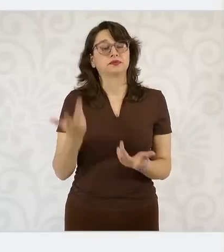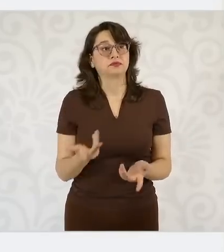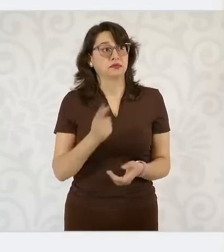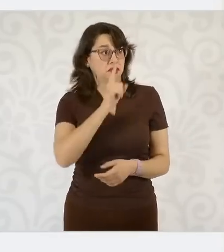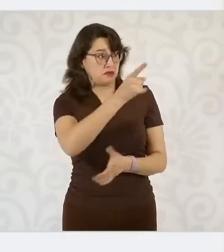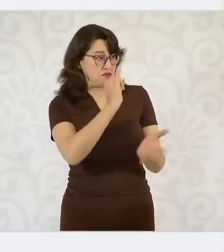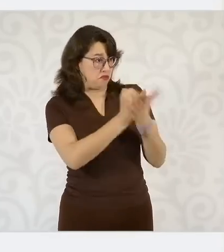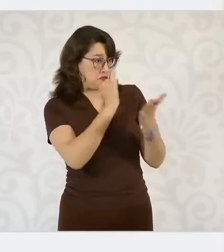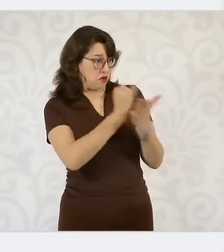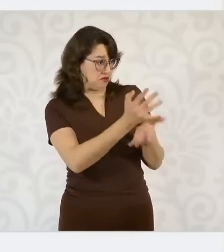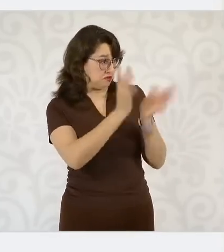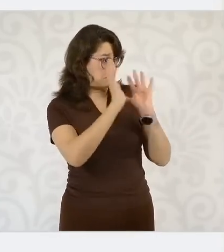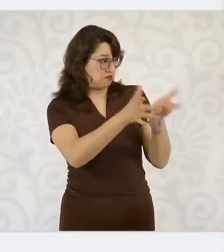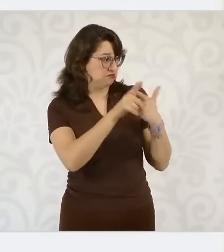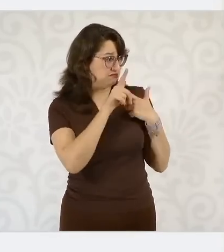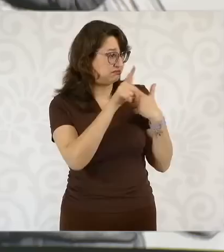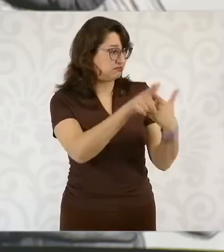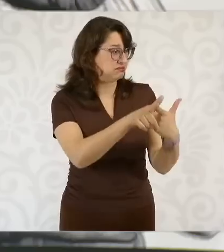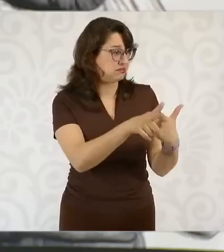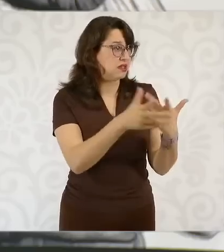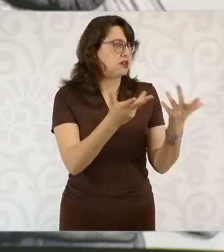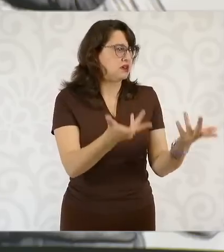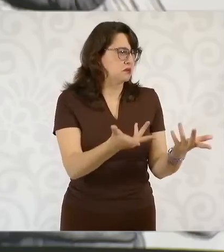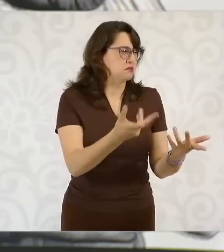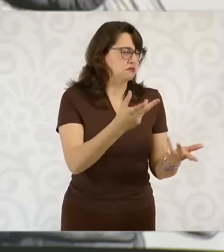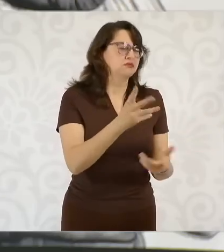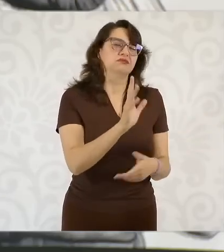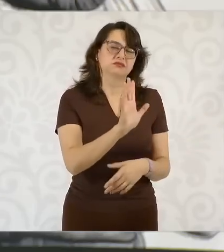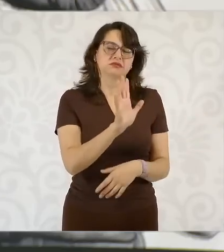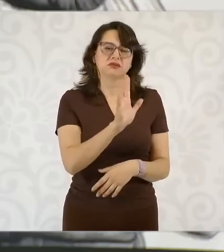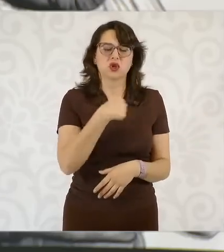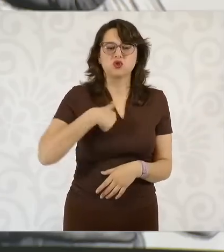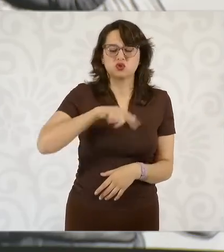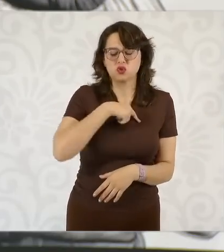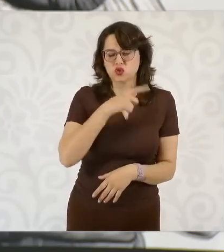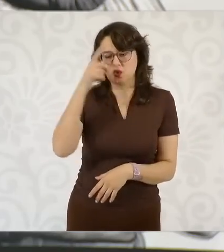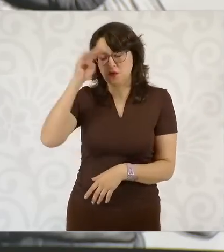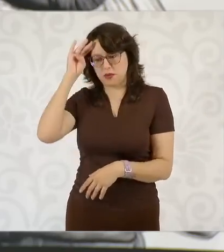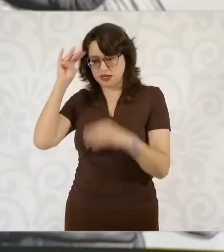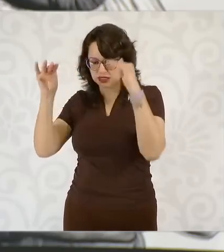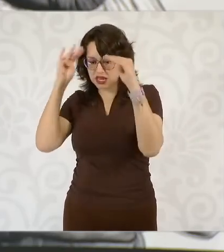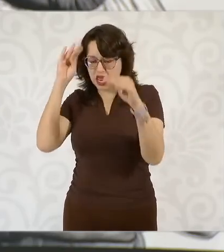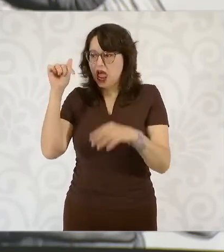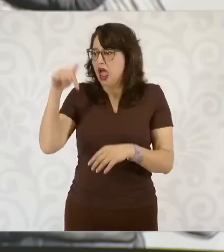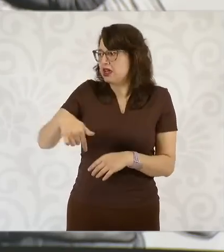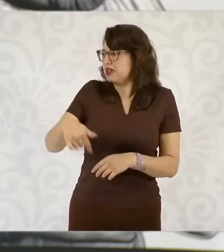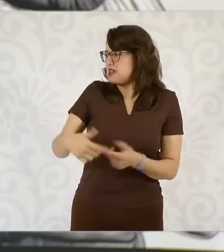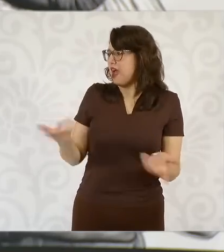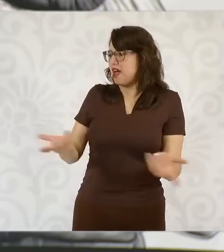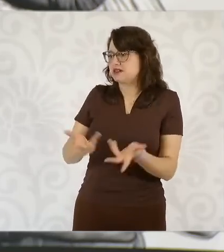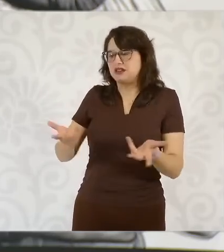los aranceles Pues nosotros teníamos que plantear también pues la inversión en México de otras